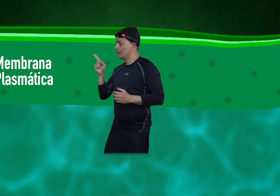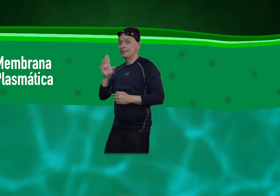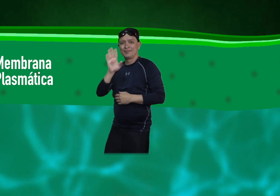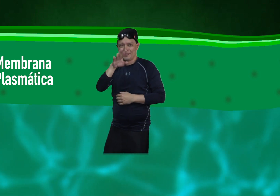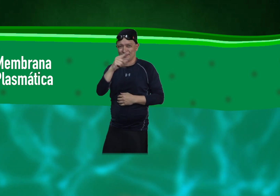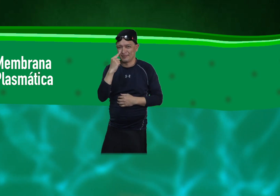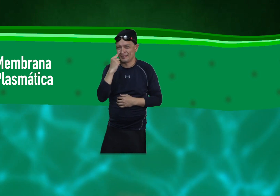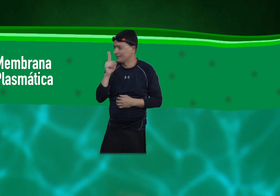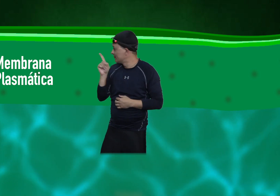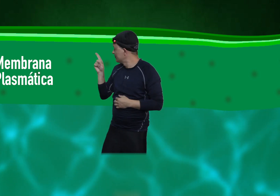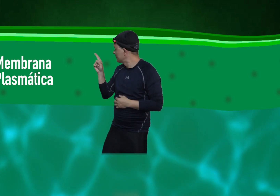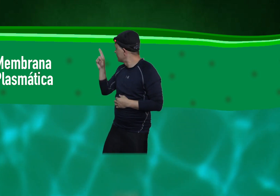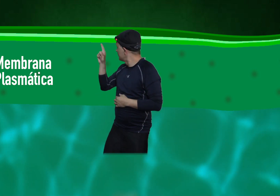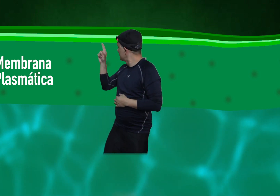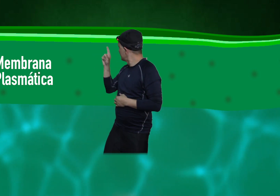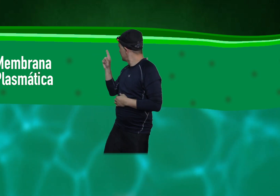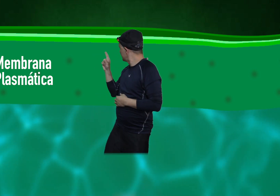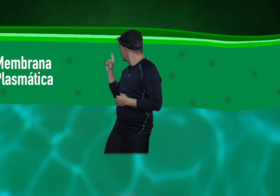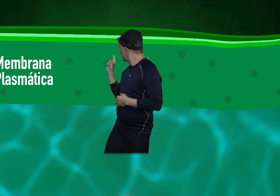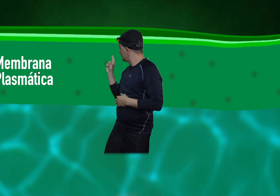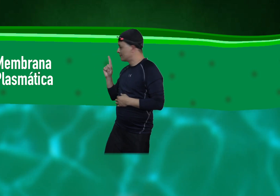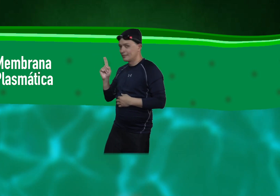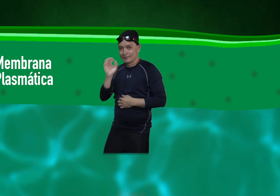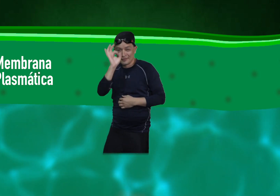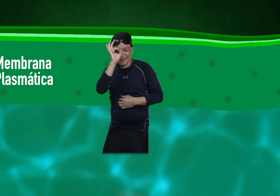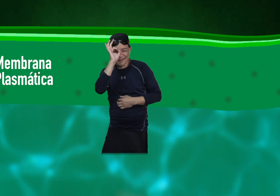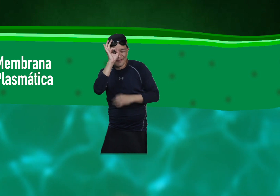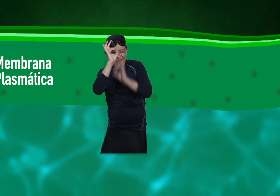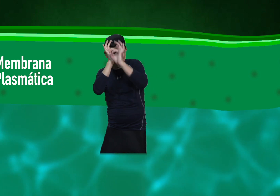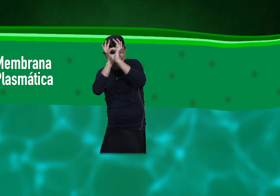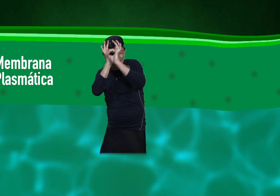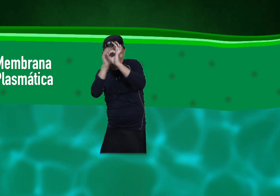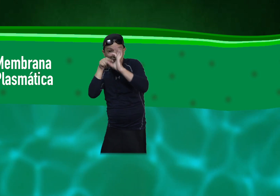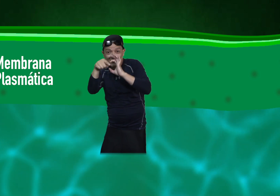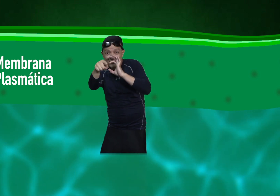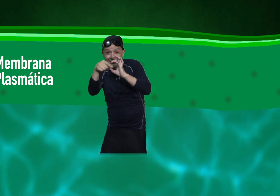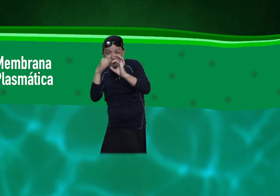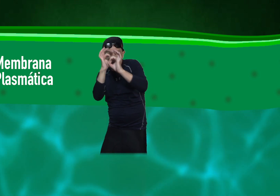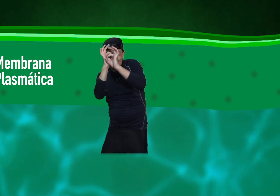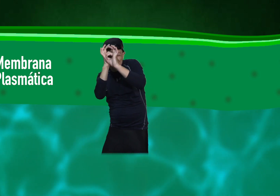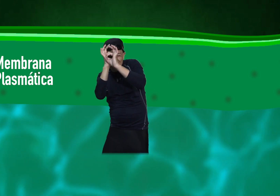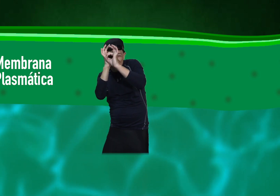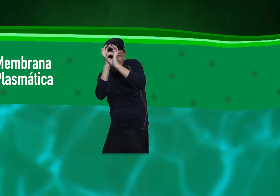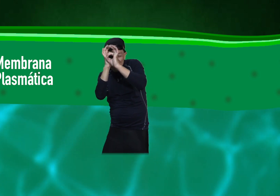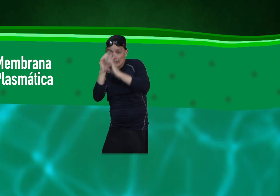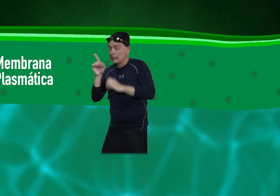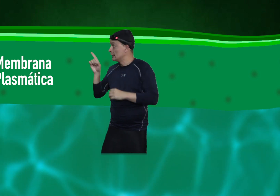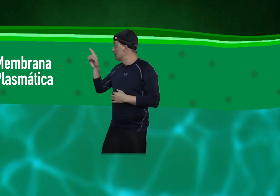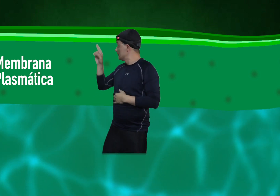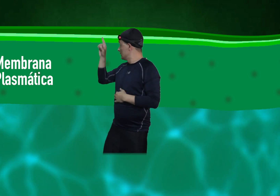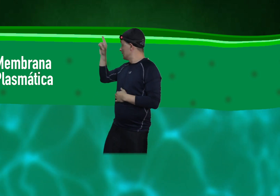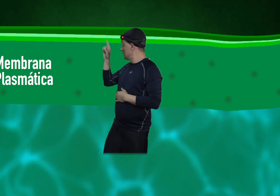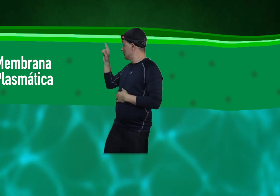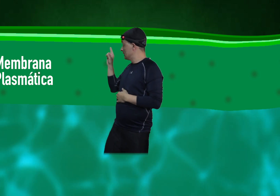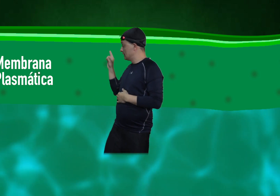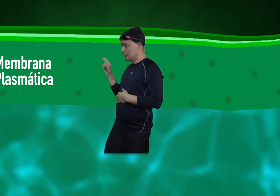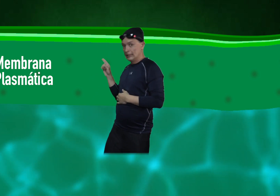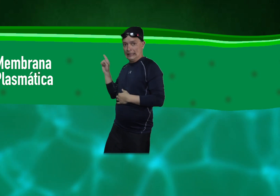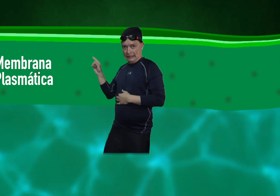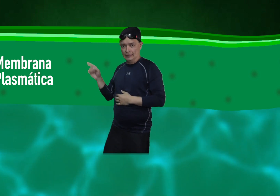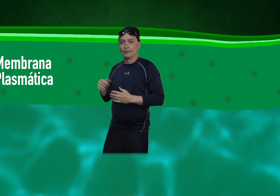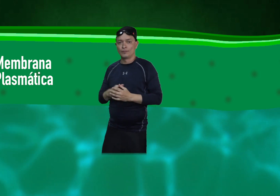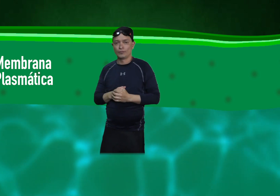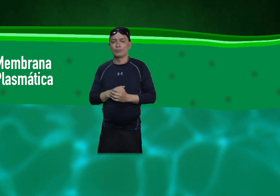También podemos observar en ella los pequeños agujeros o poros.